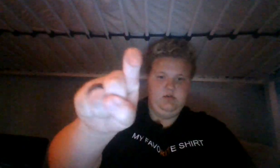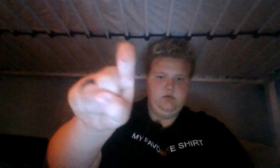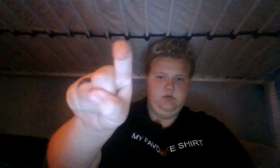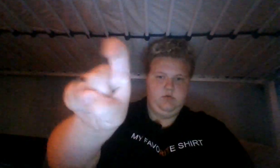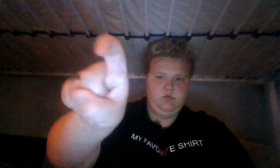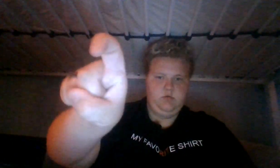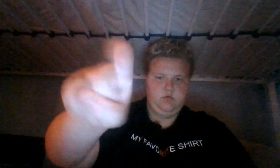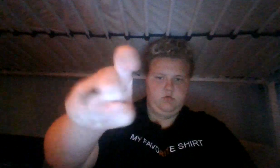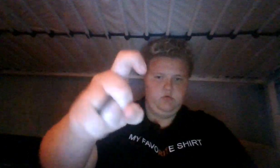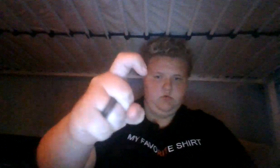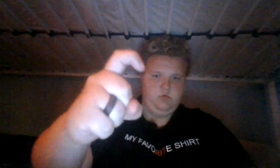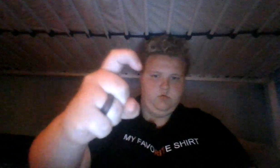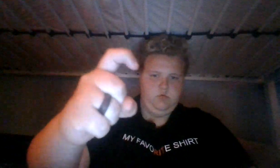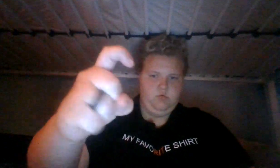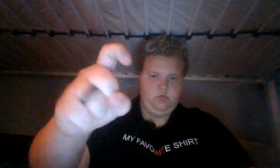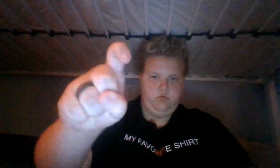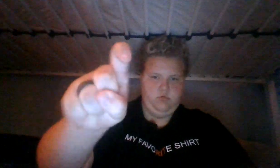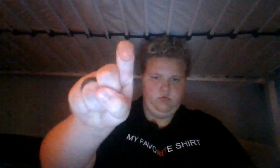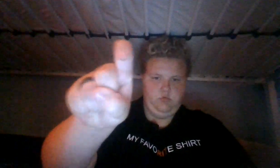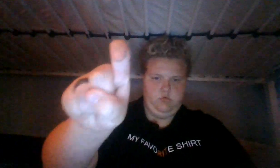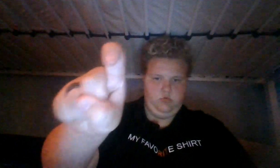X